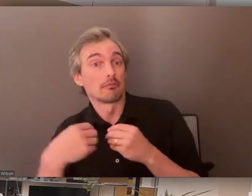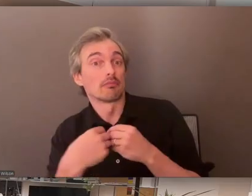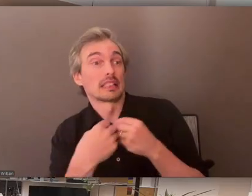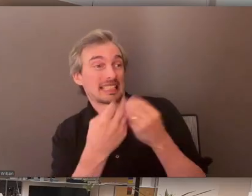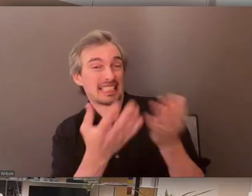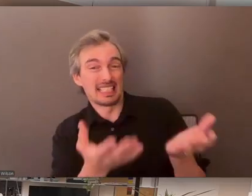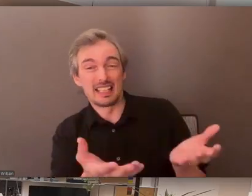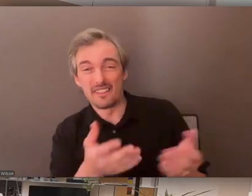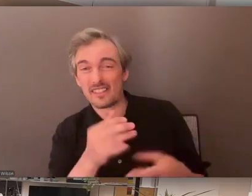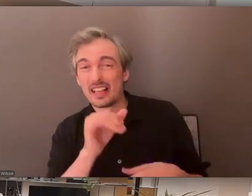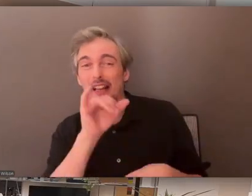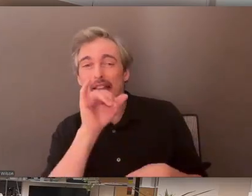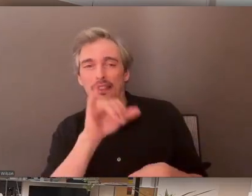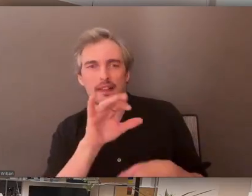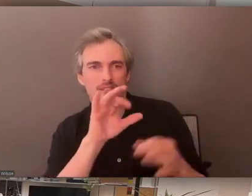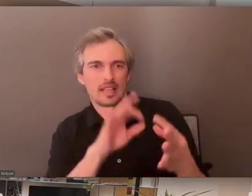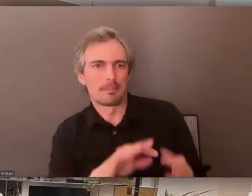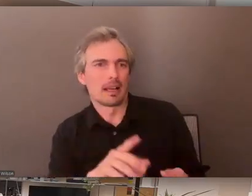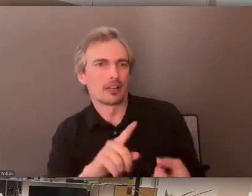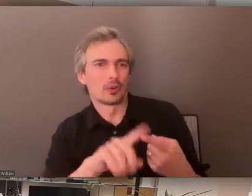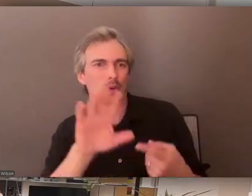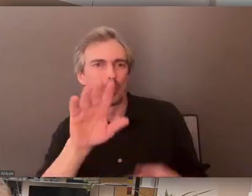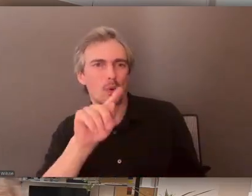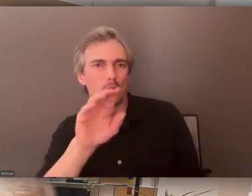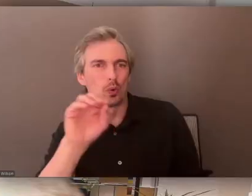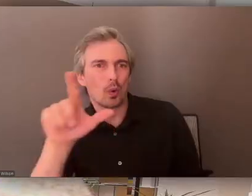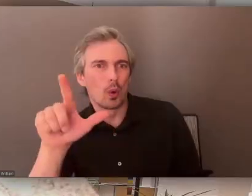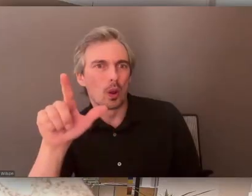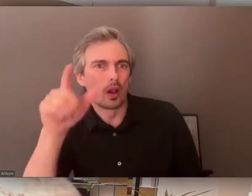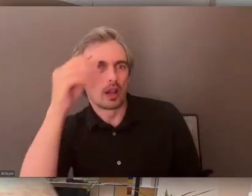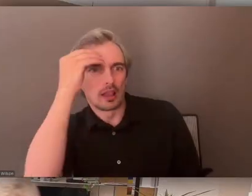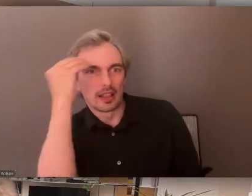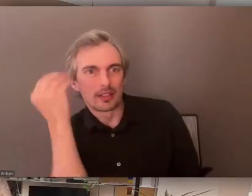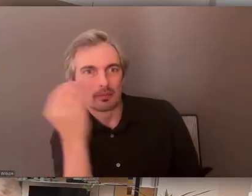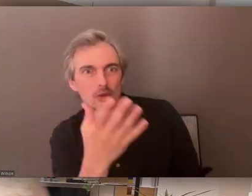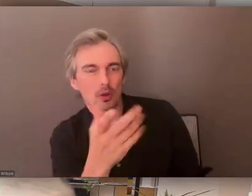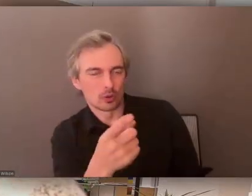おそらく、よりアクセシブルなデザインを求める人 々の声を聞くのが好きな会社の人々がいるでしょう。